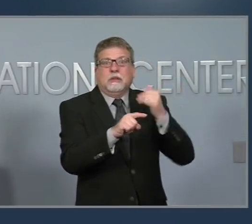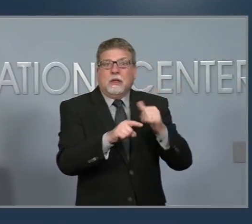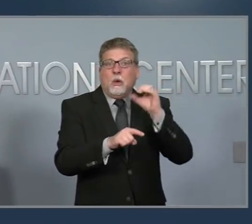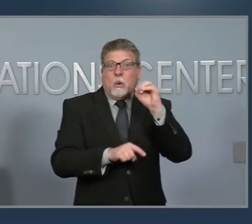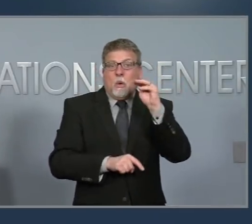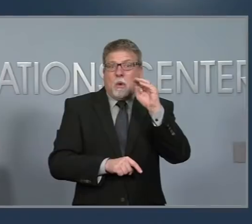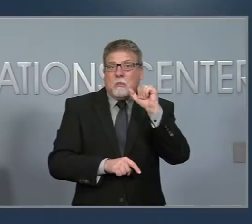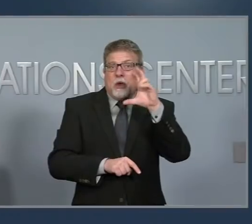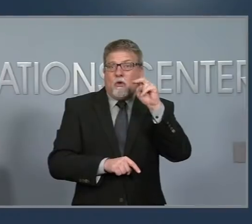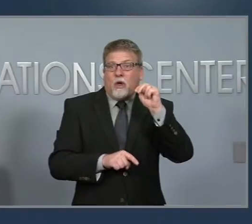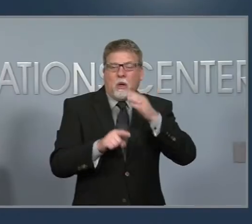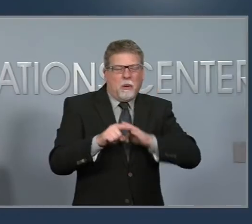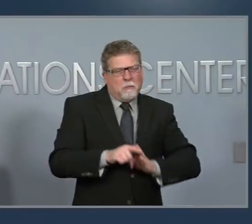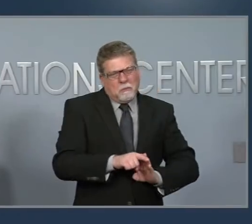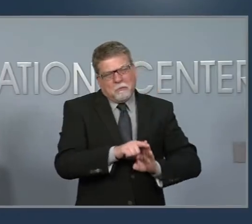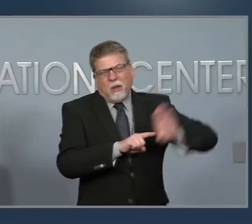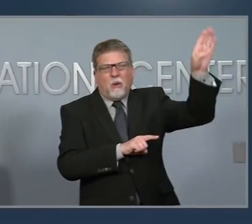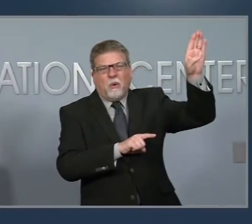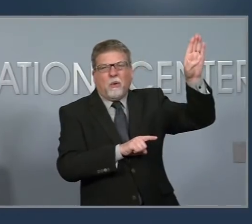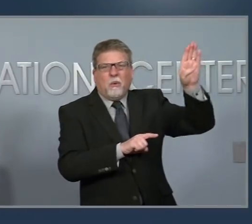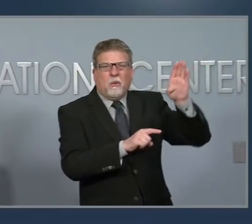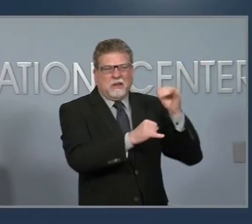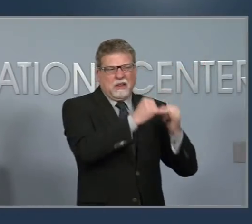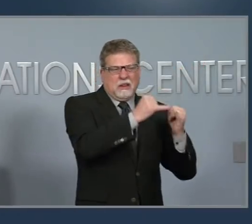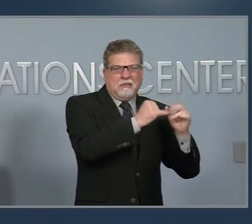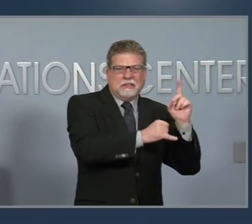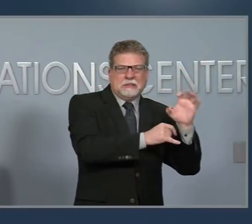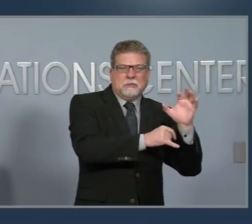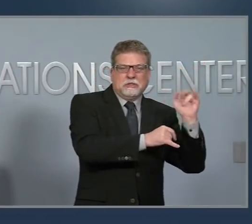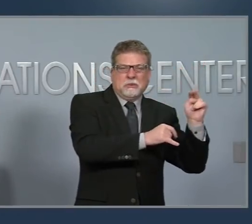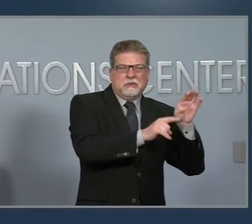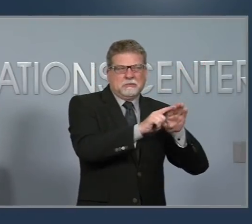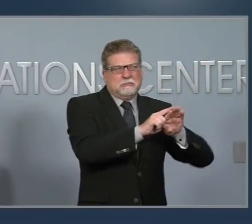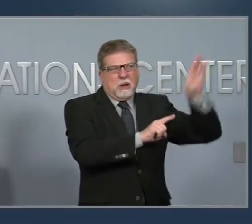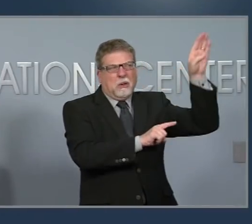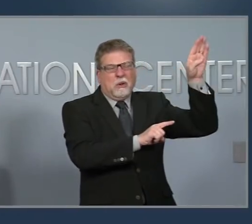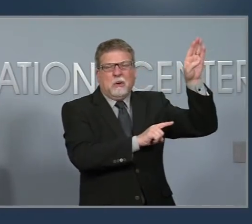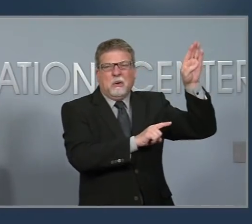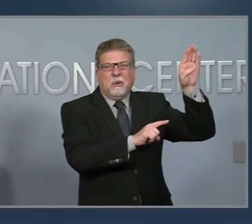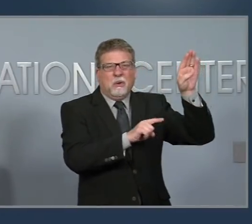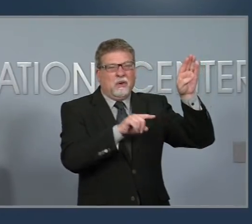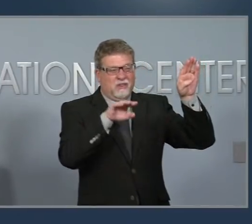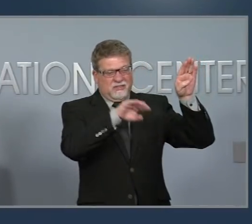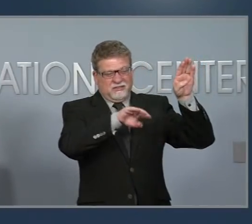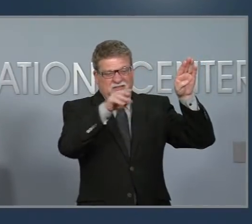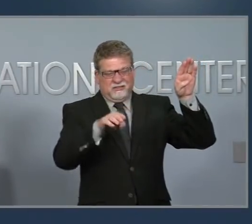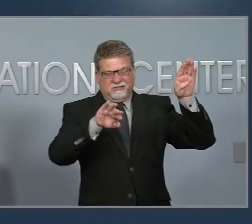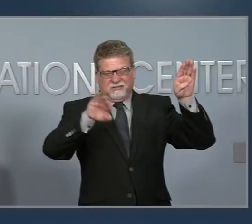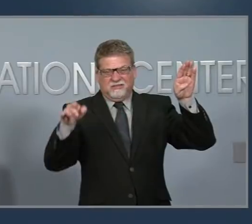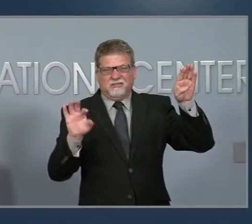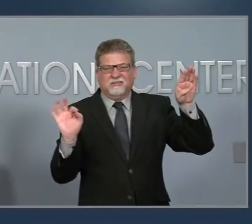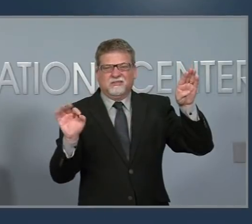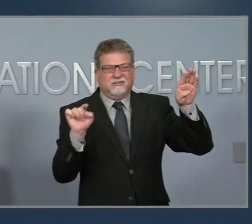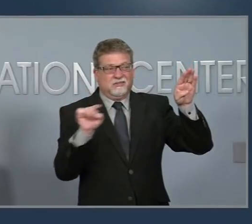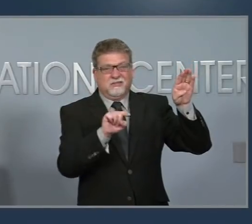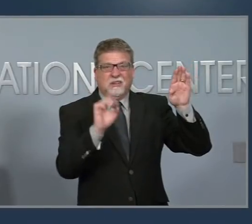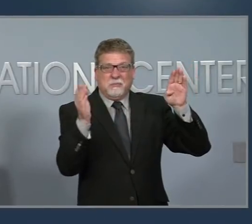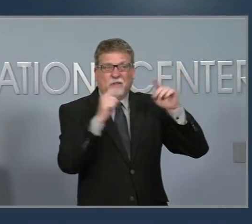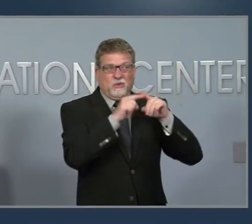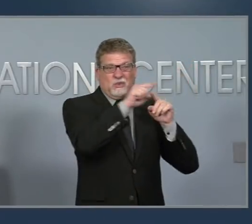disponibles, el segundo pico